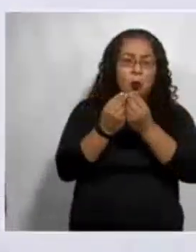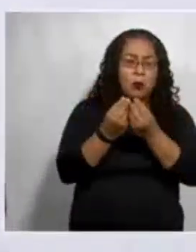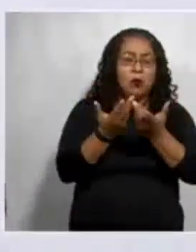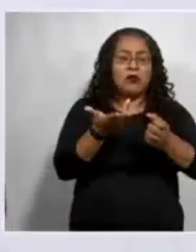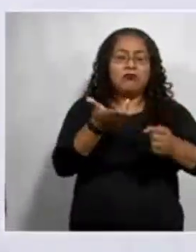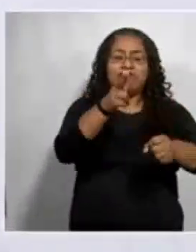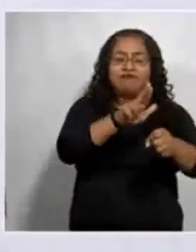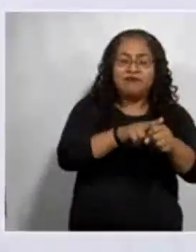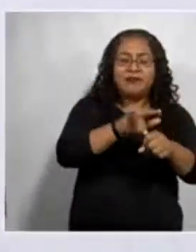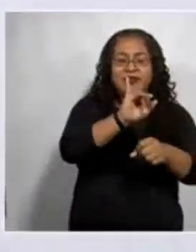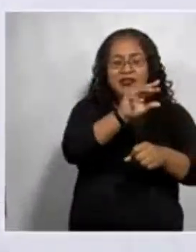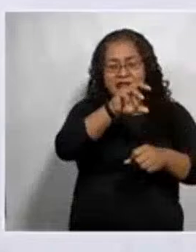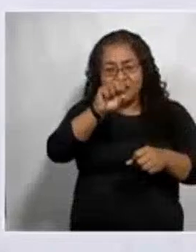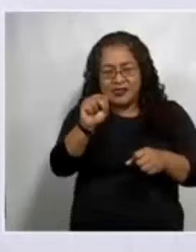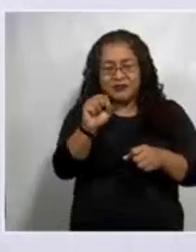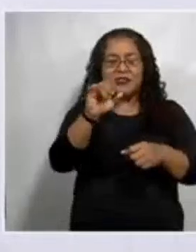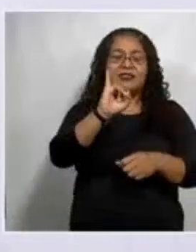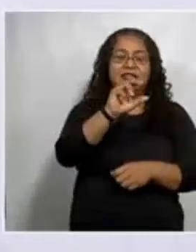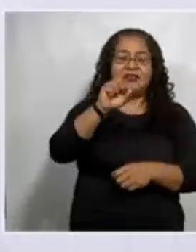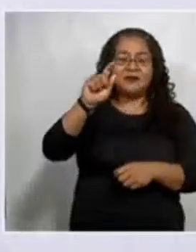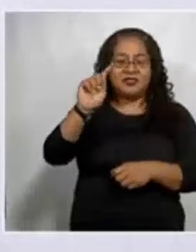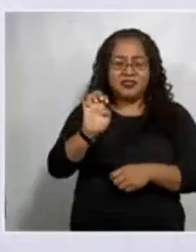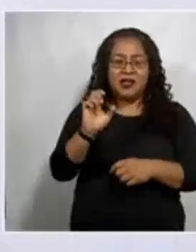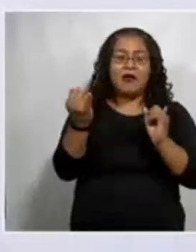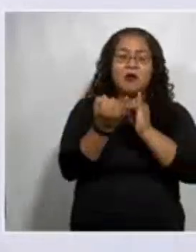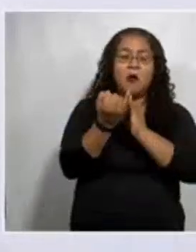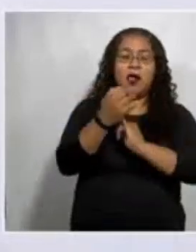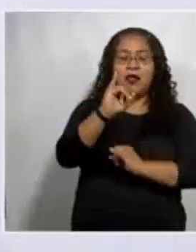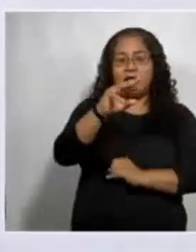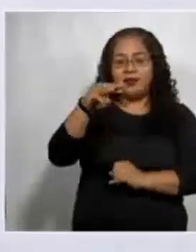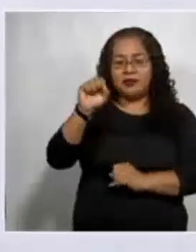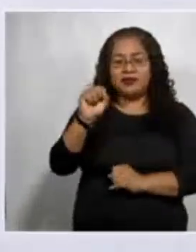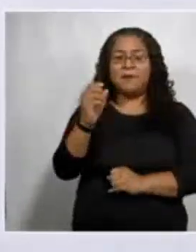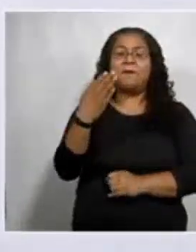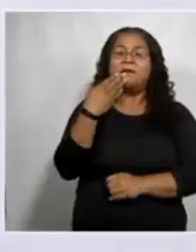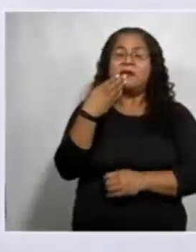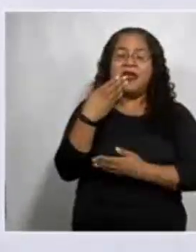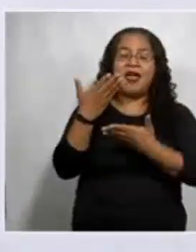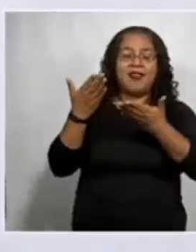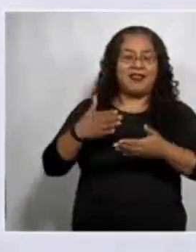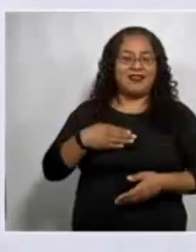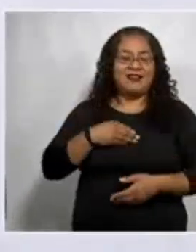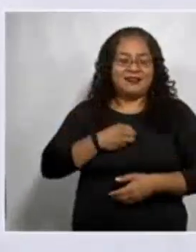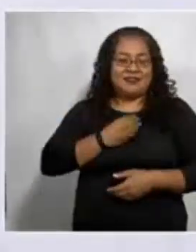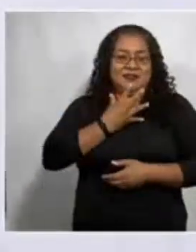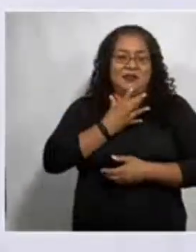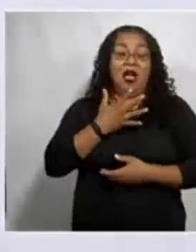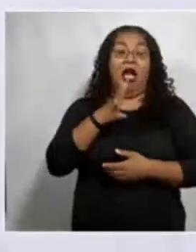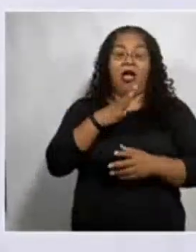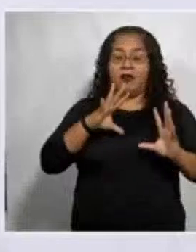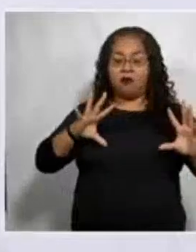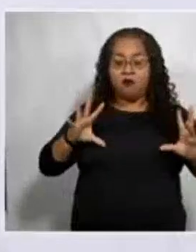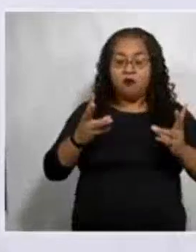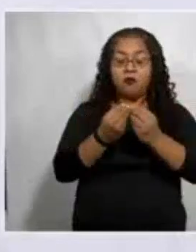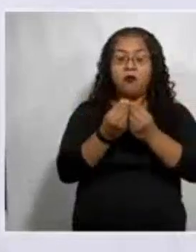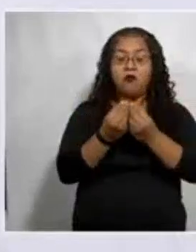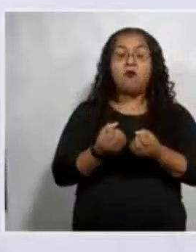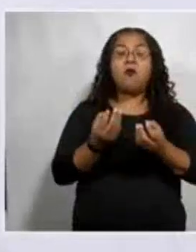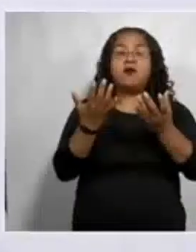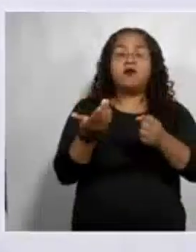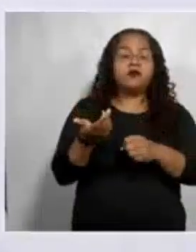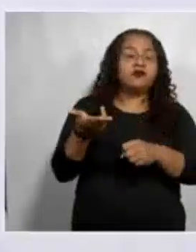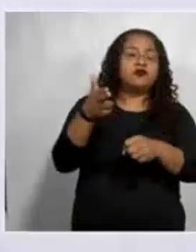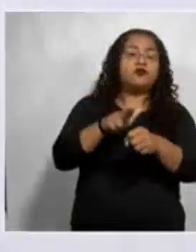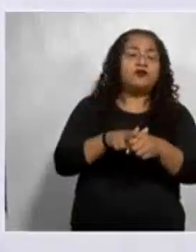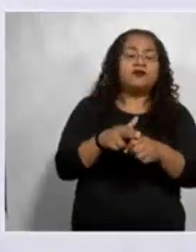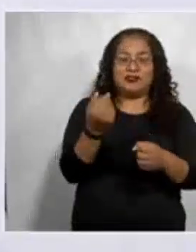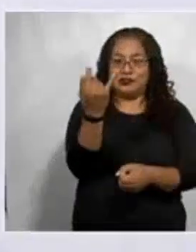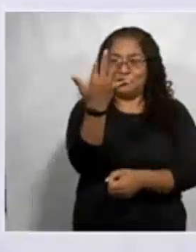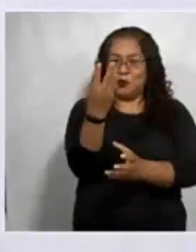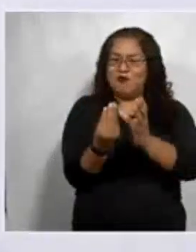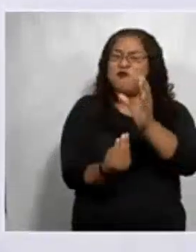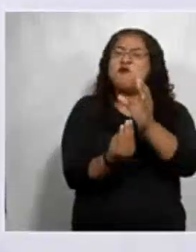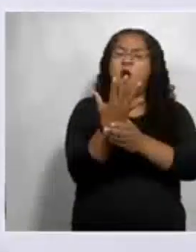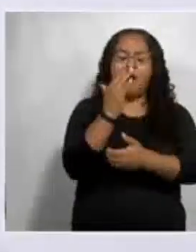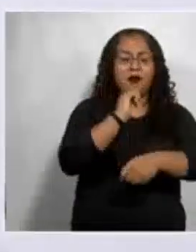del ISTE y del IMS Bienestar, vamos a ver inaugurado 50 nuevos hospitales eh de octubre.